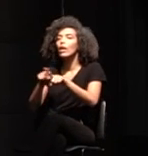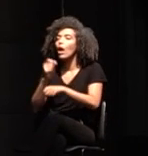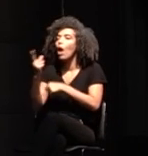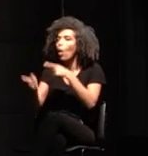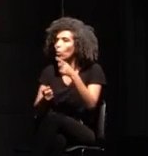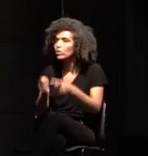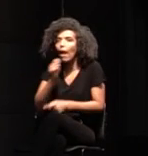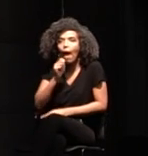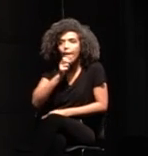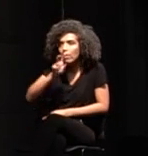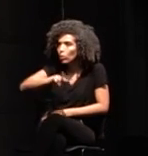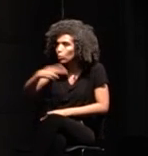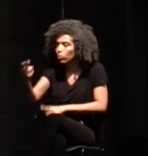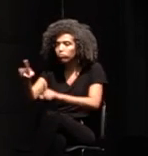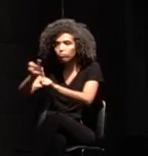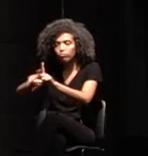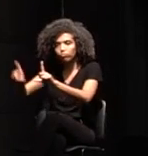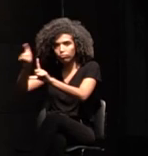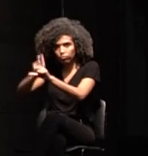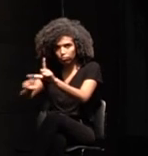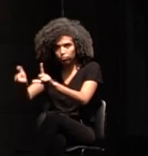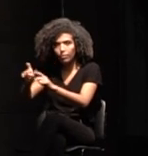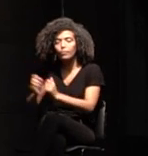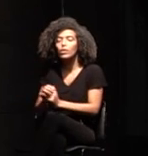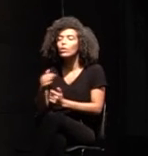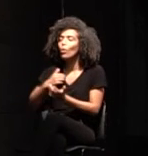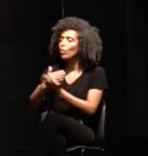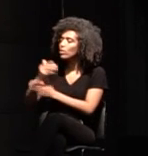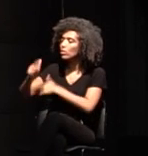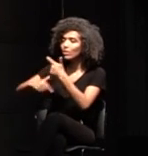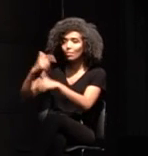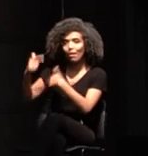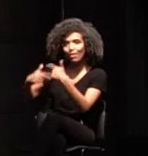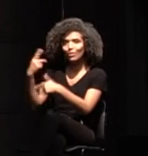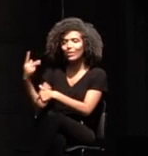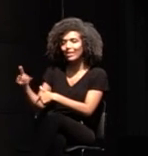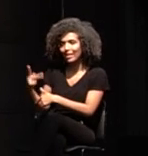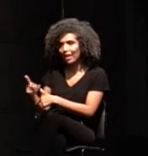o trabalho de digitalização da obra dela começou realmente nos últimos anos,